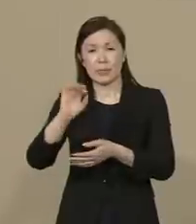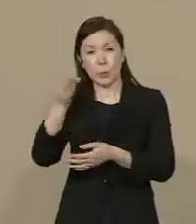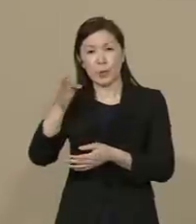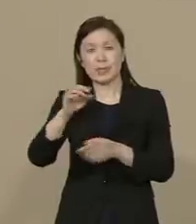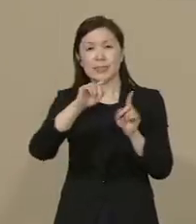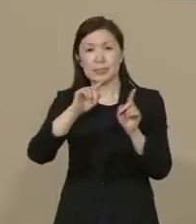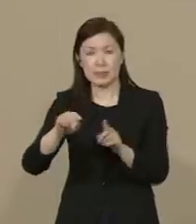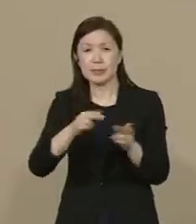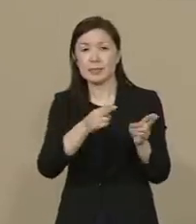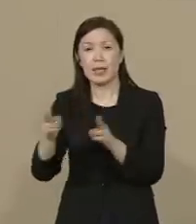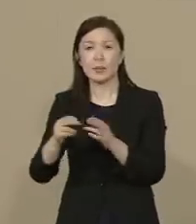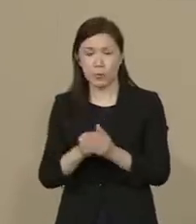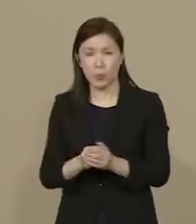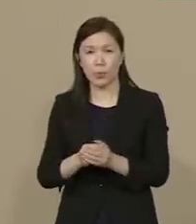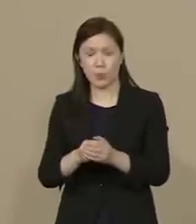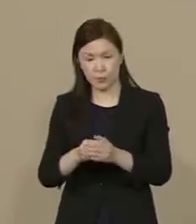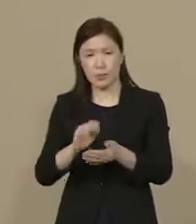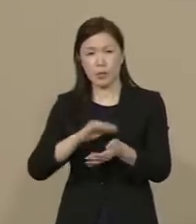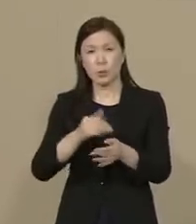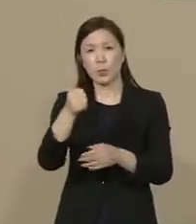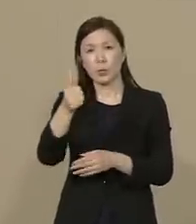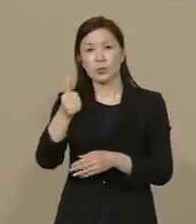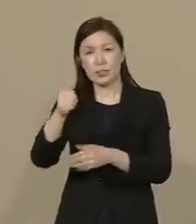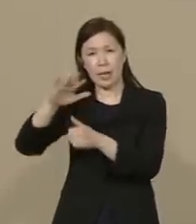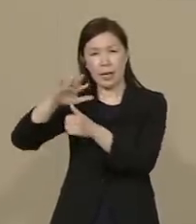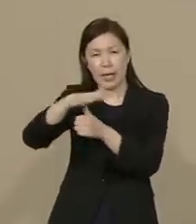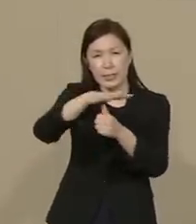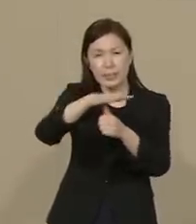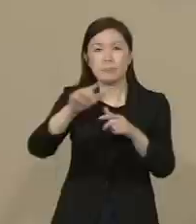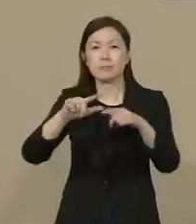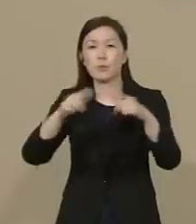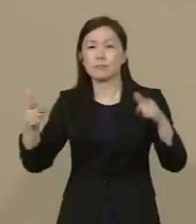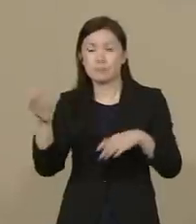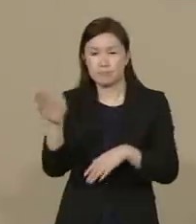ドクターヘリの拡充も 実現しました